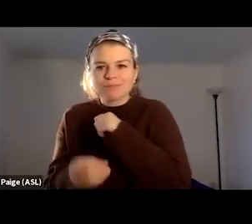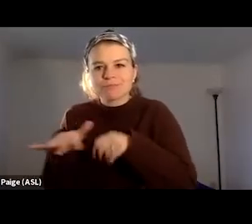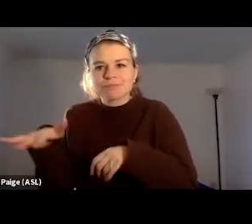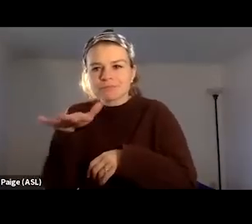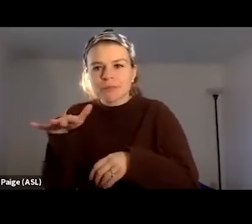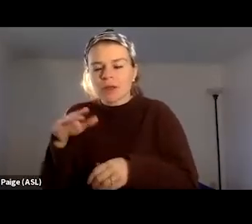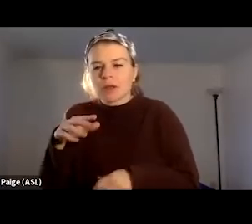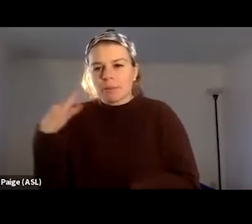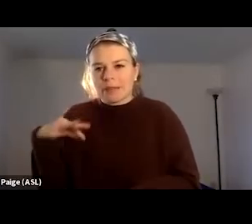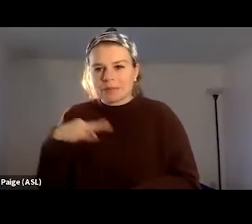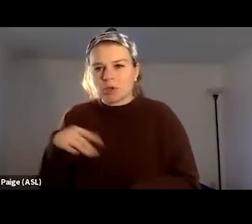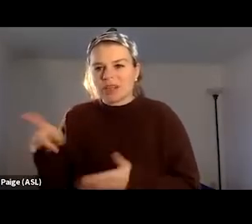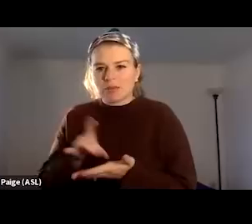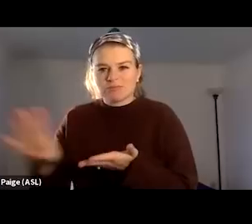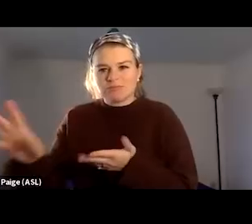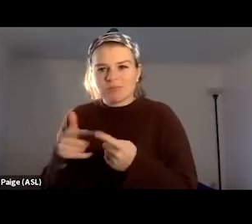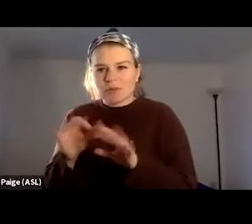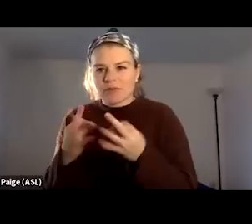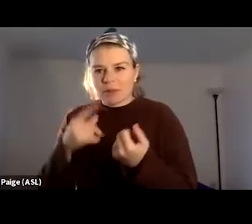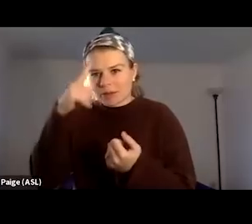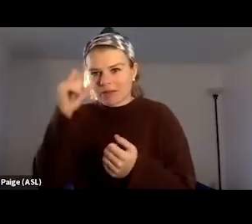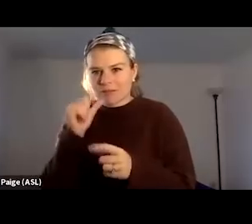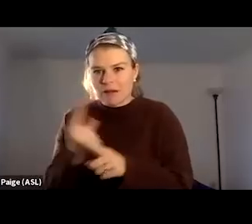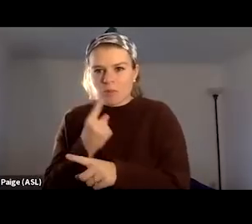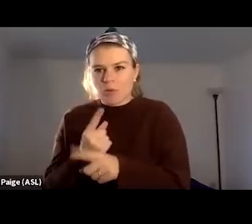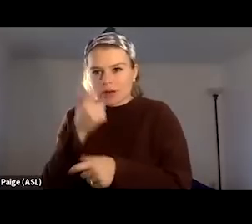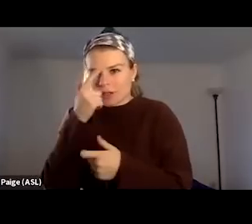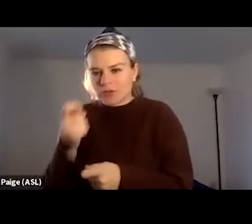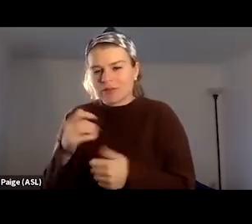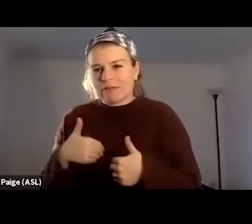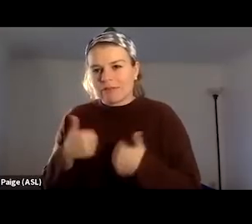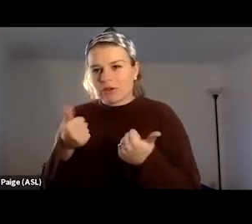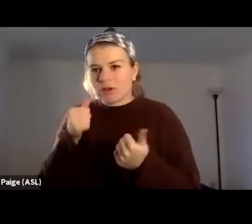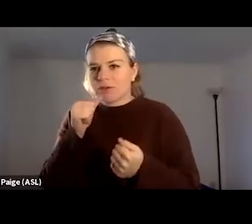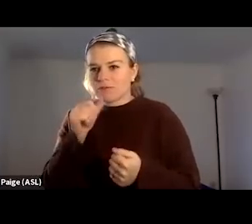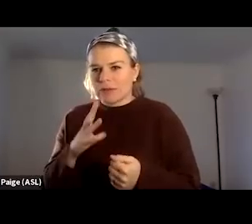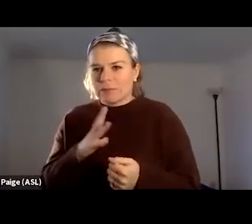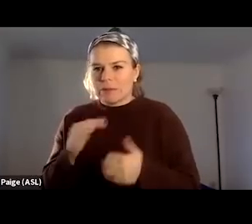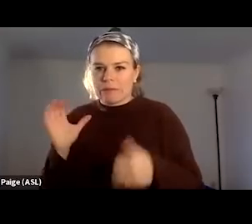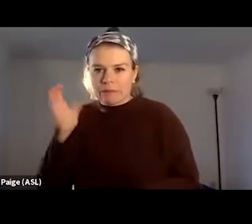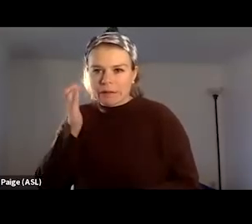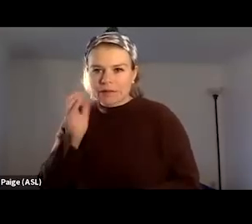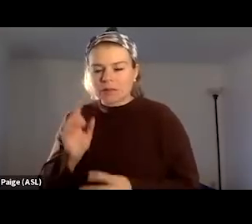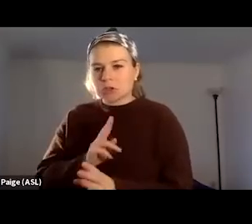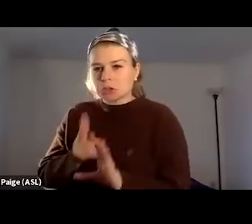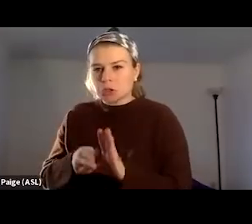debido a su interés inapropiado en una prima menor. Se unió al ejército, obtuvo una baja honorable,